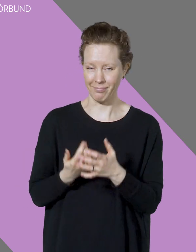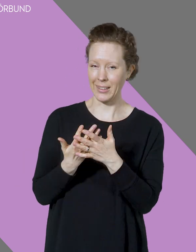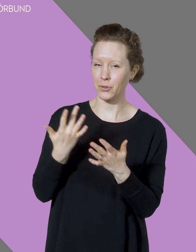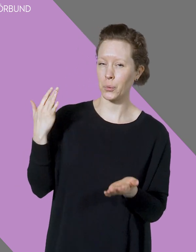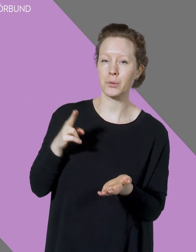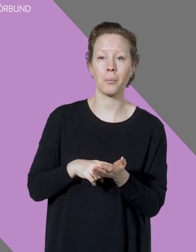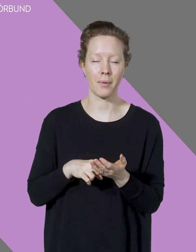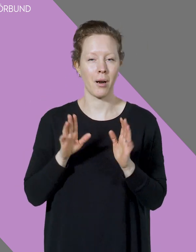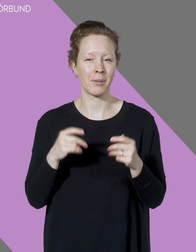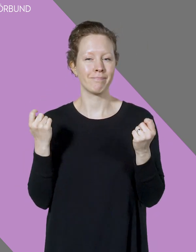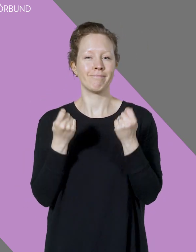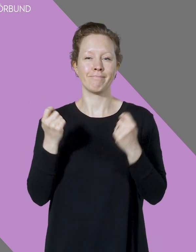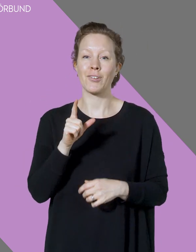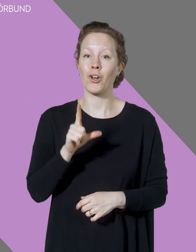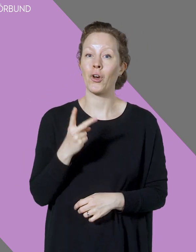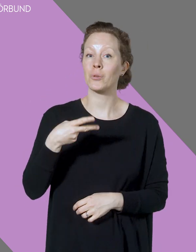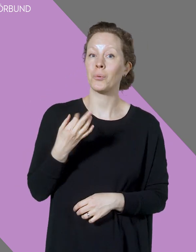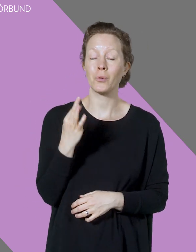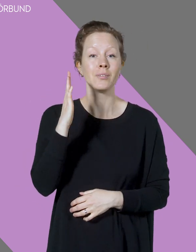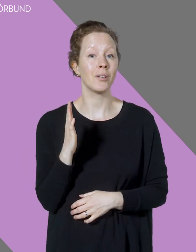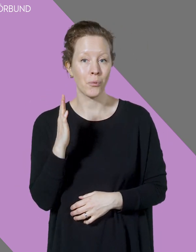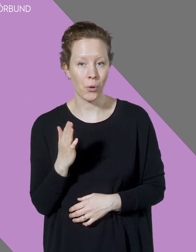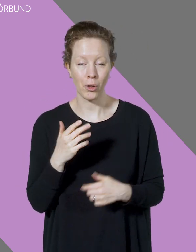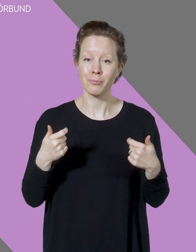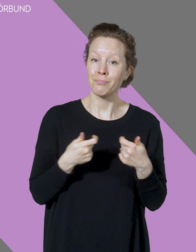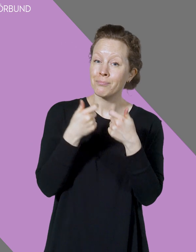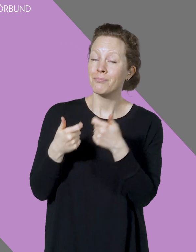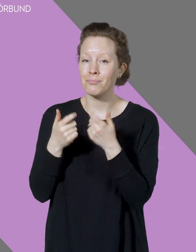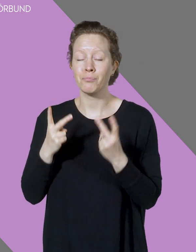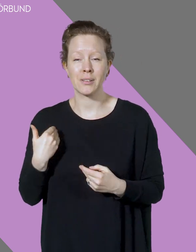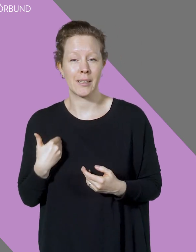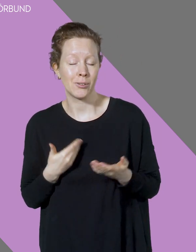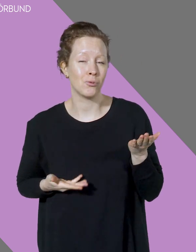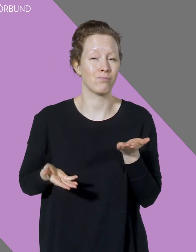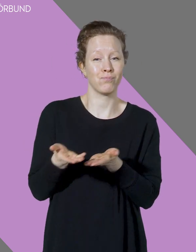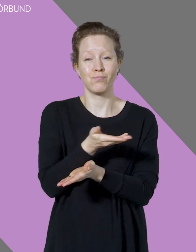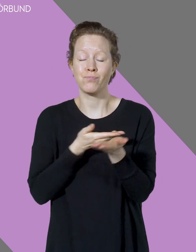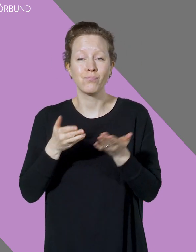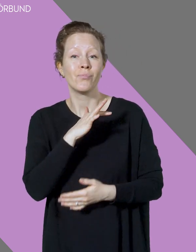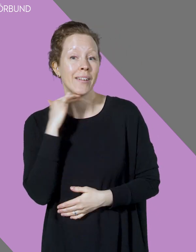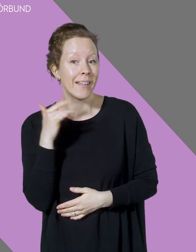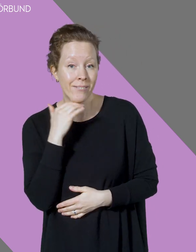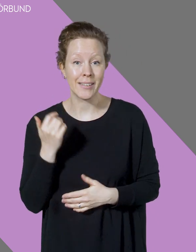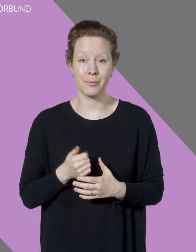Den historiska dokumentären firades lördagen 28. januari - med skumvin och mycket känslor i gott sällskap.